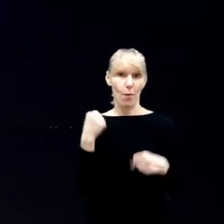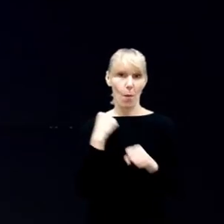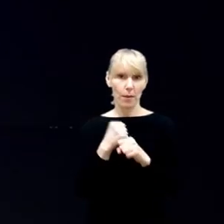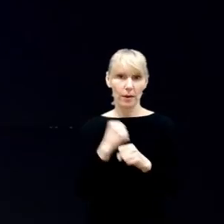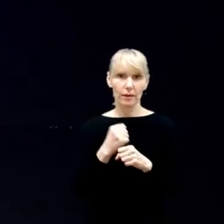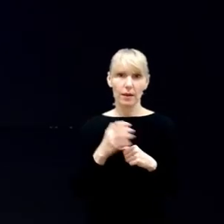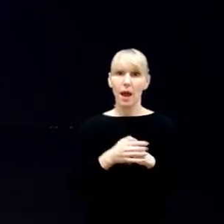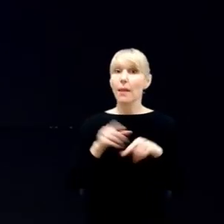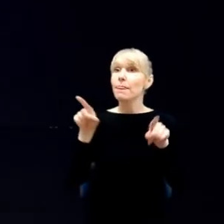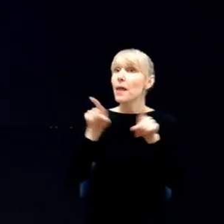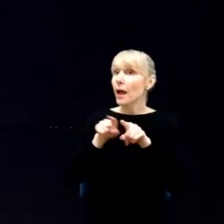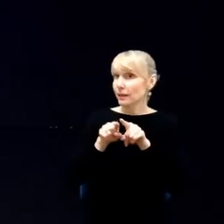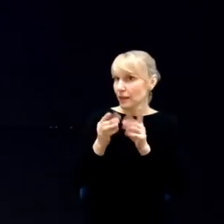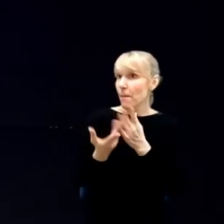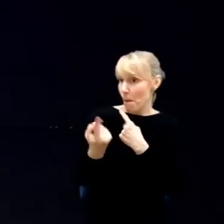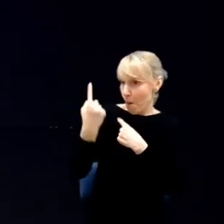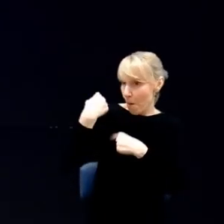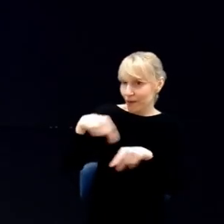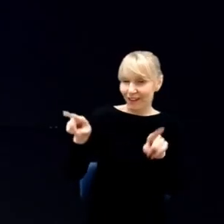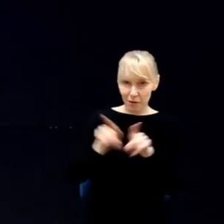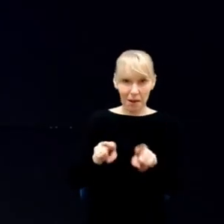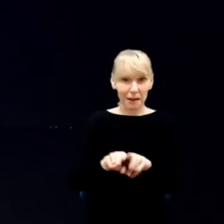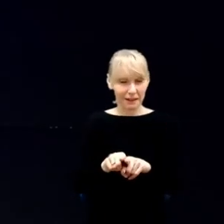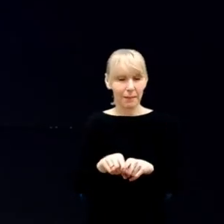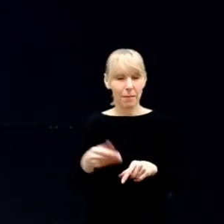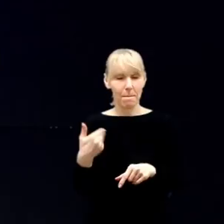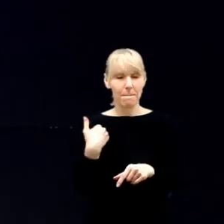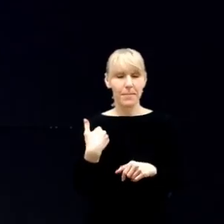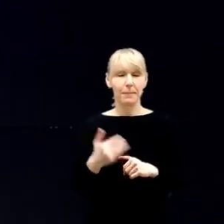Ale widać, że tak powiem jest aktywność.